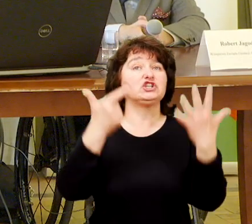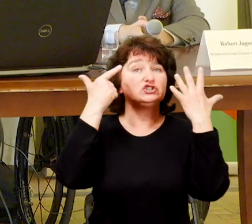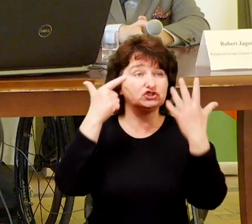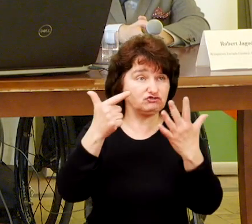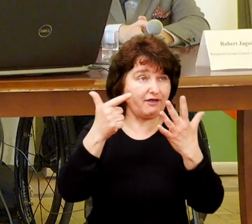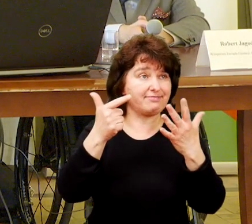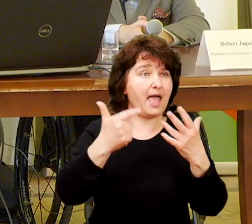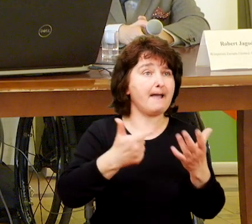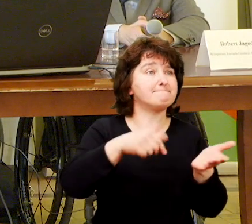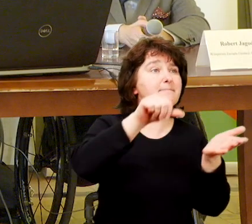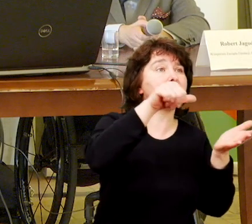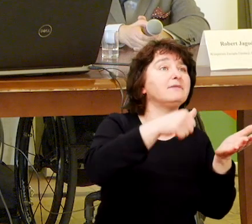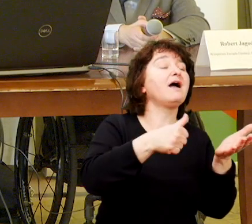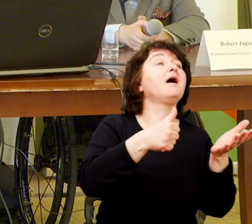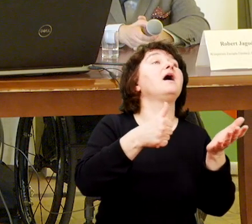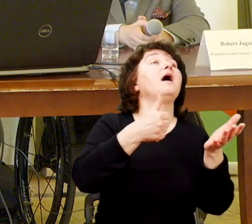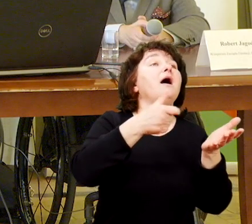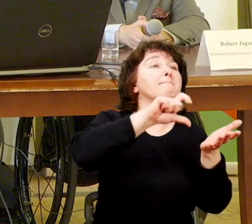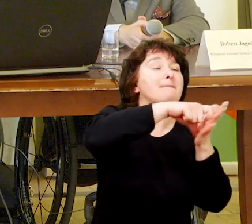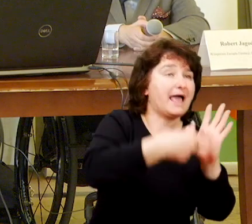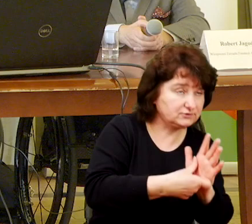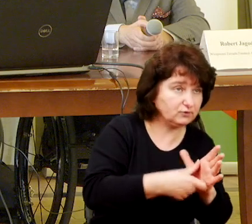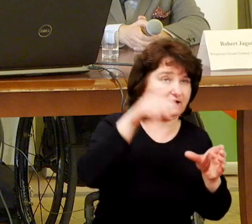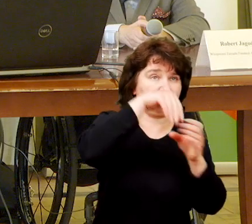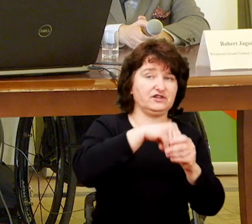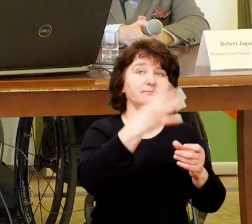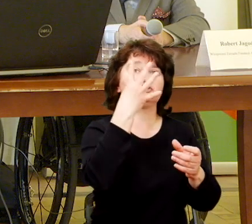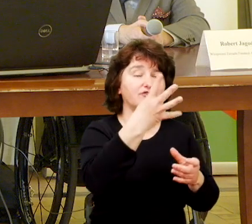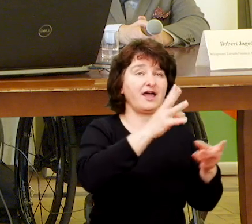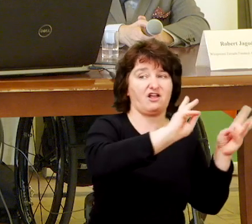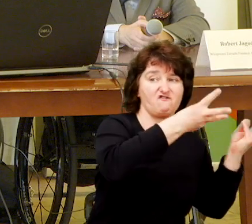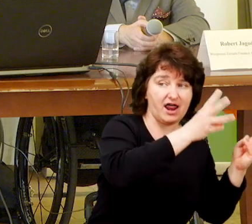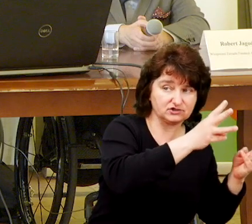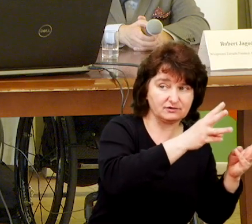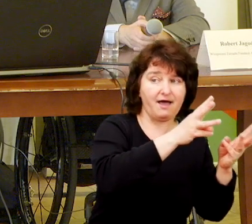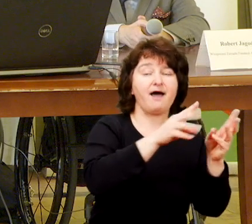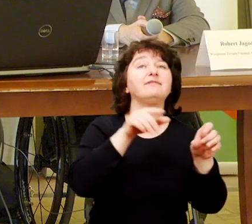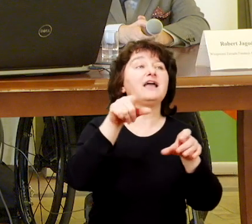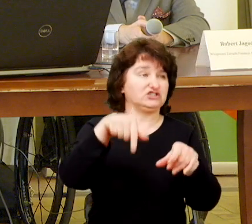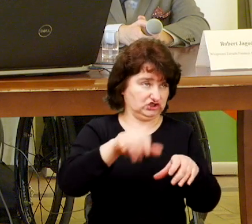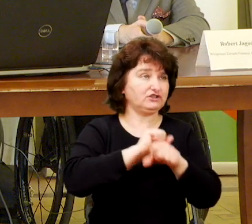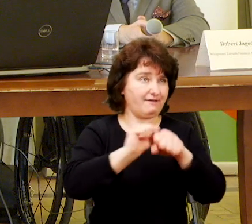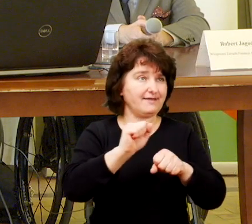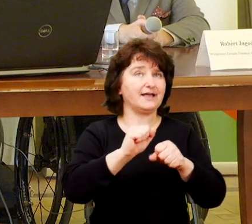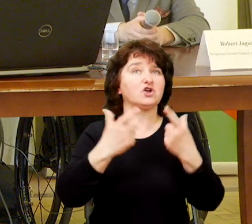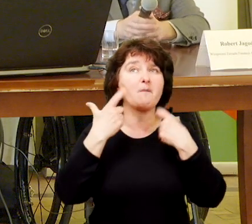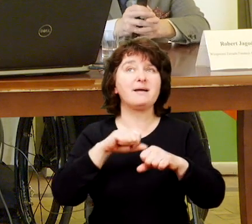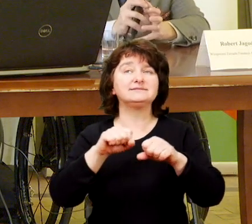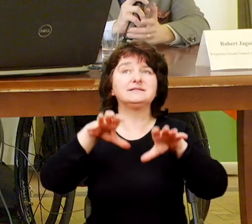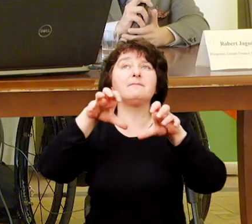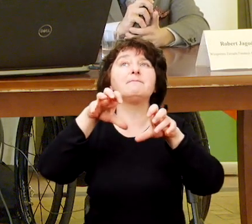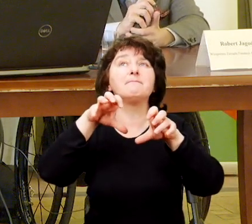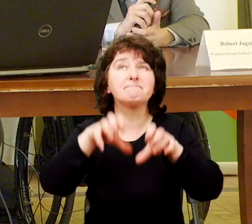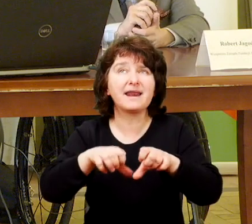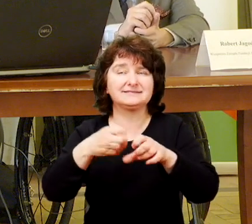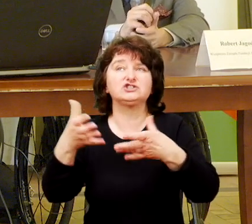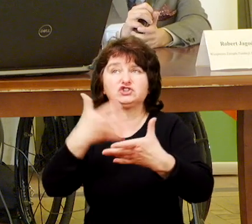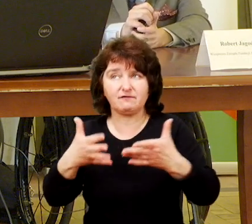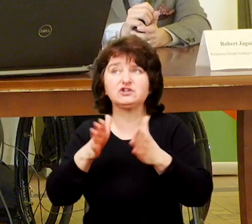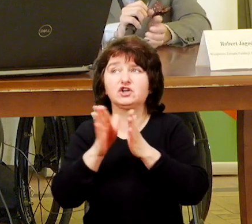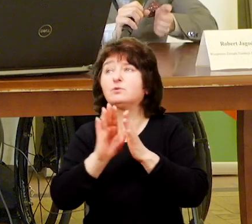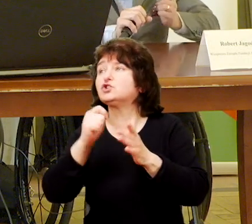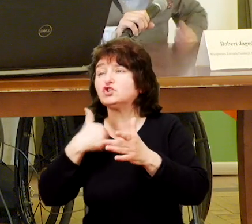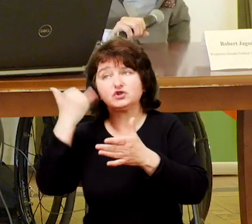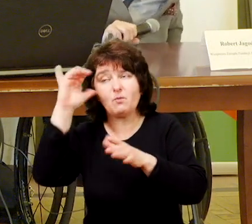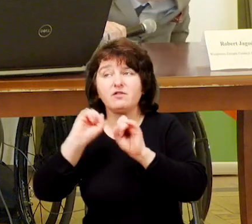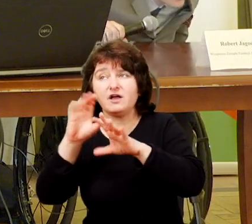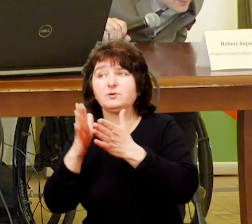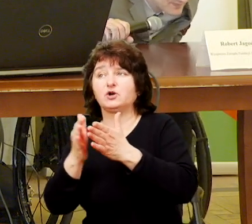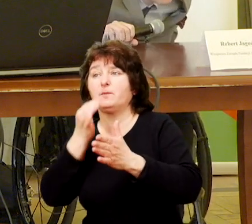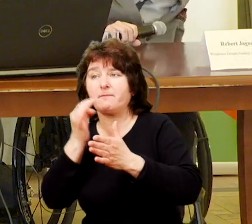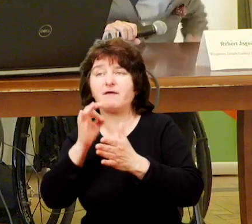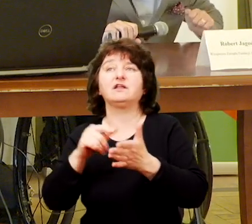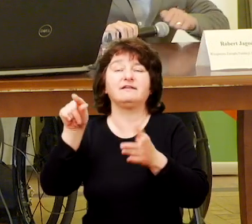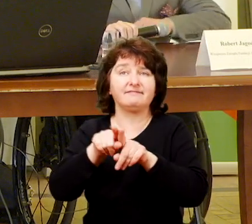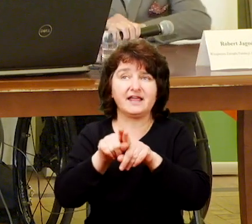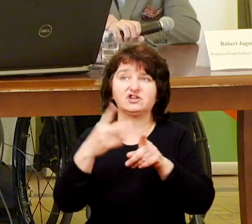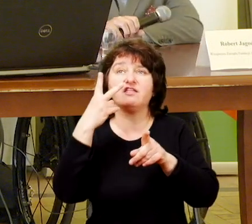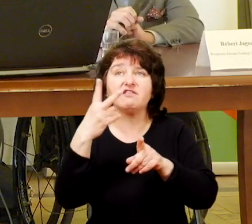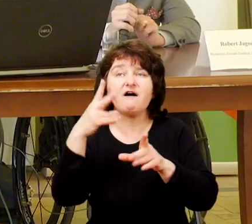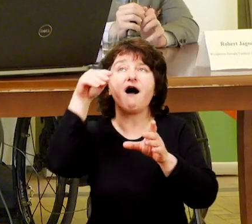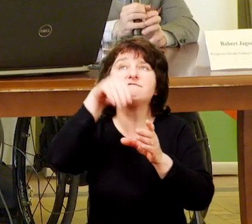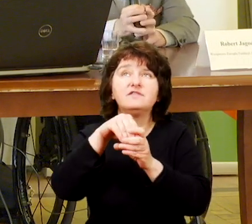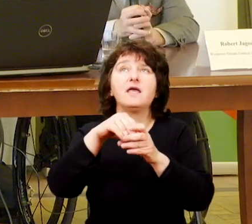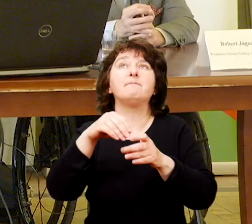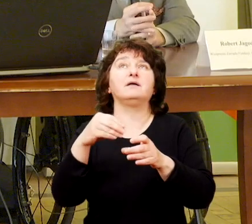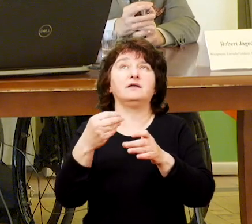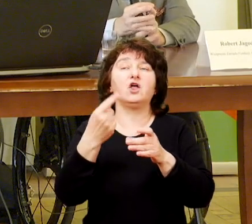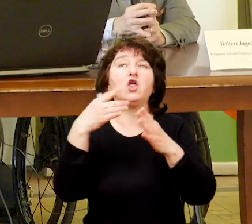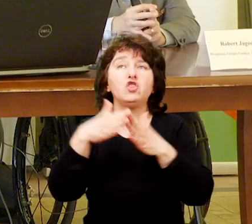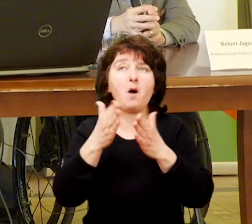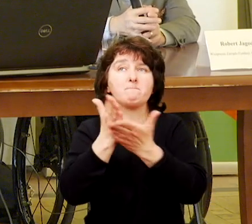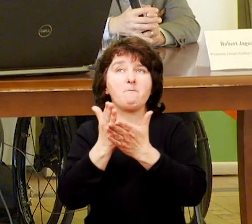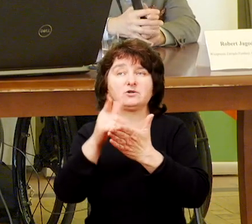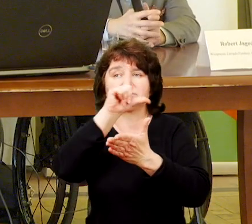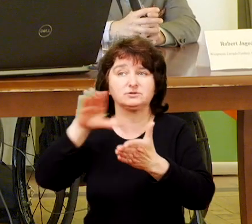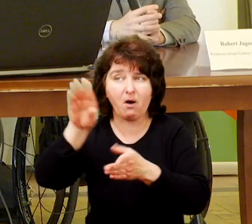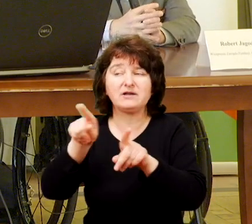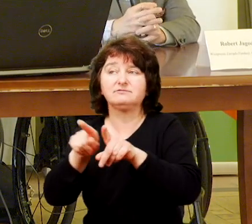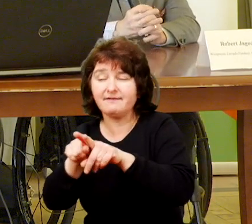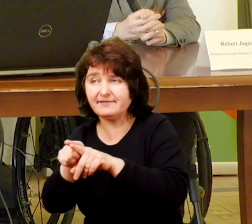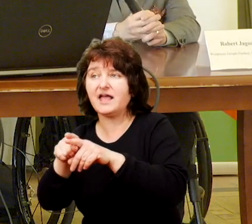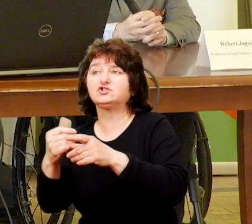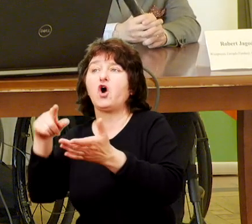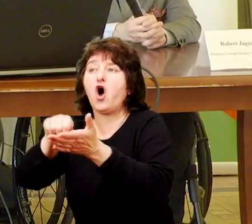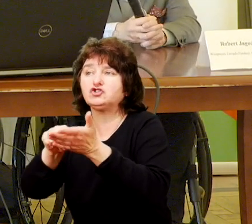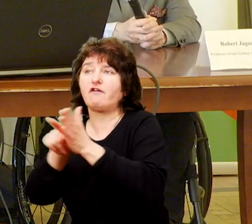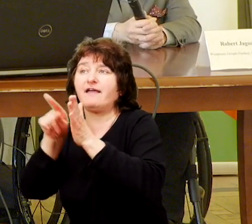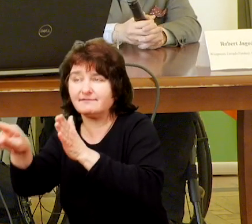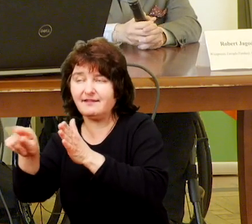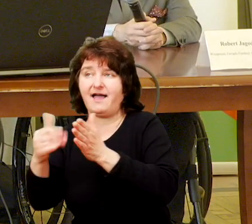To są cztery warsztaty. Jest też obecny wiceprezes z tego stowarzyszenia gdybym podała komuś nieprawdę to proszę mnie korygować. To są 2 DPS, ośrodek dla dzieci i ŚDS. W planach jest kolejny ŚDS.